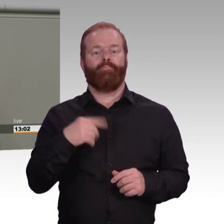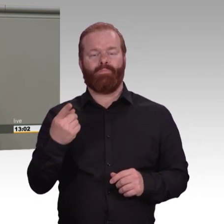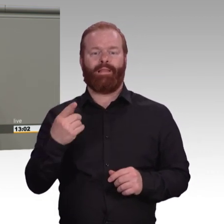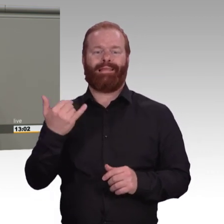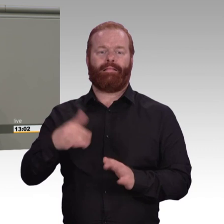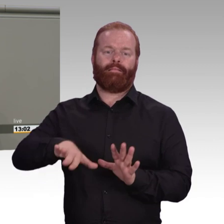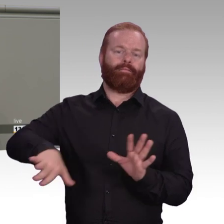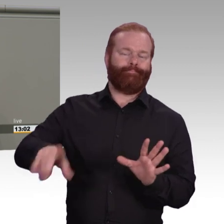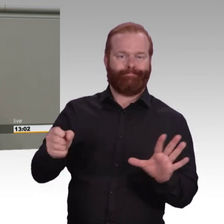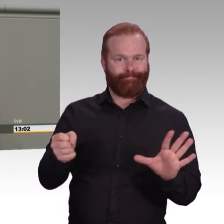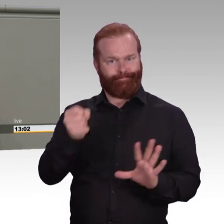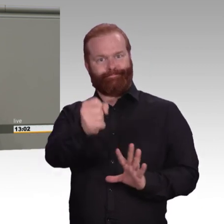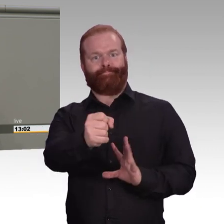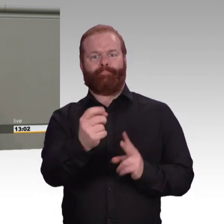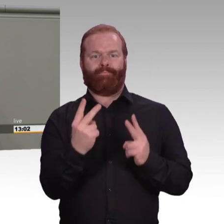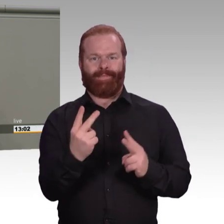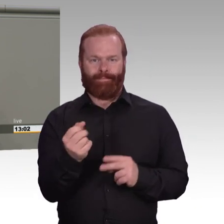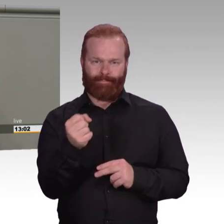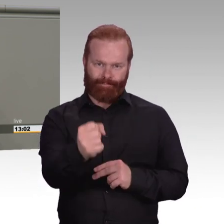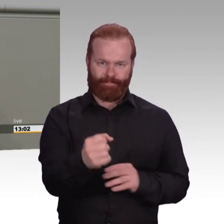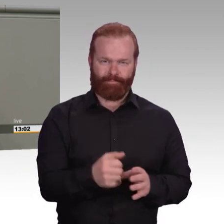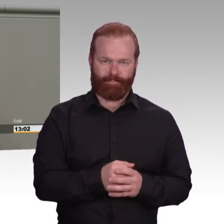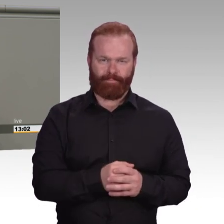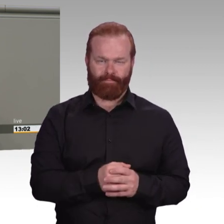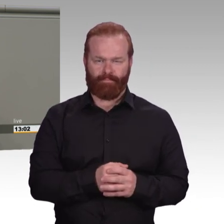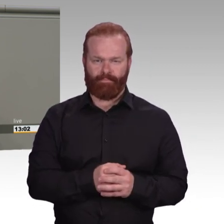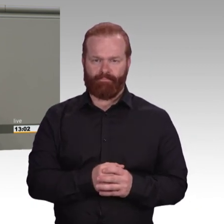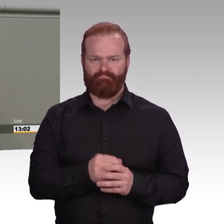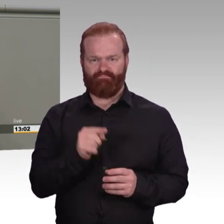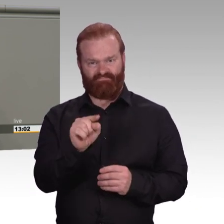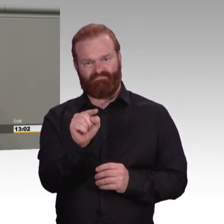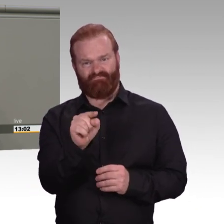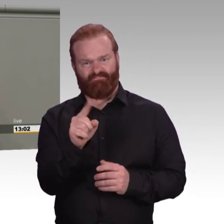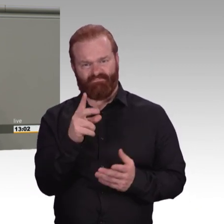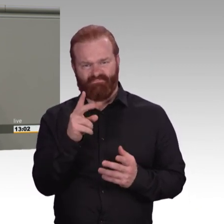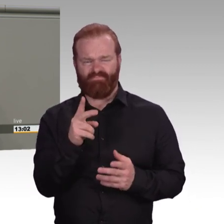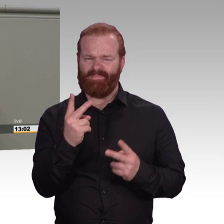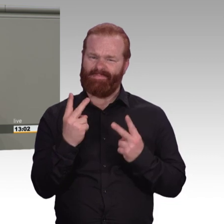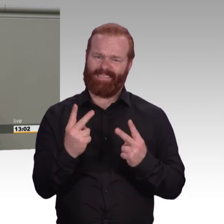haben wir in unserem Gesetzentwurf aufgegriffen. Die Aufnahme dieser Rechte in unser Grundgesetz